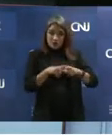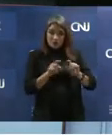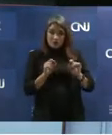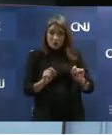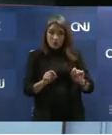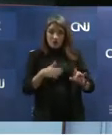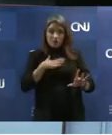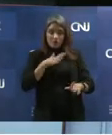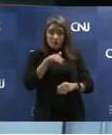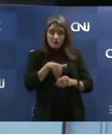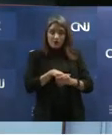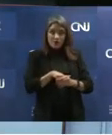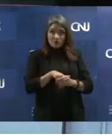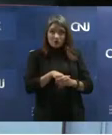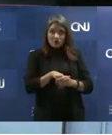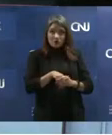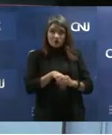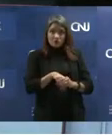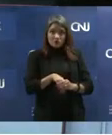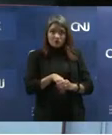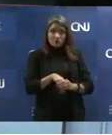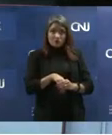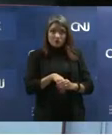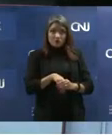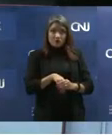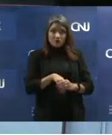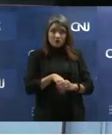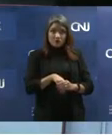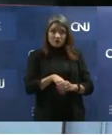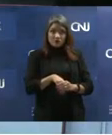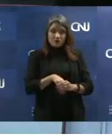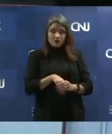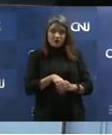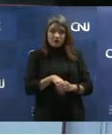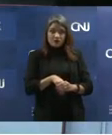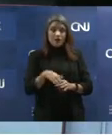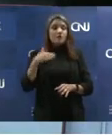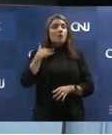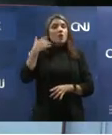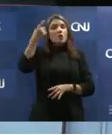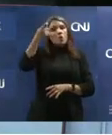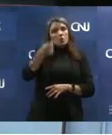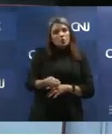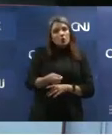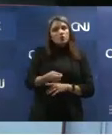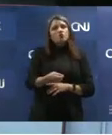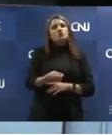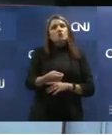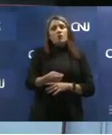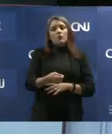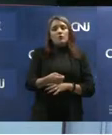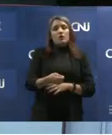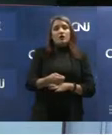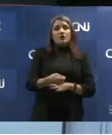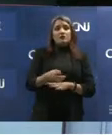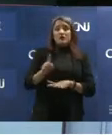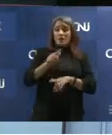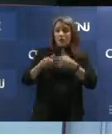e com o afastamento do juízo reclamado apenas das funções da Vara das Execuções que é onde ele é